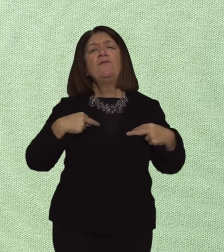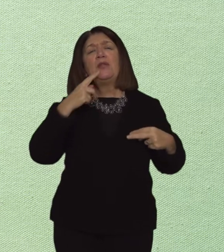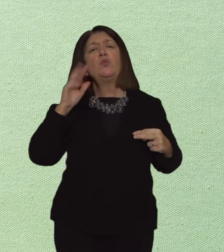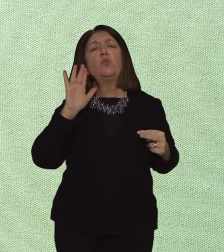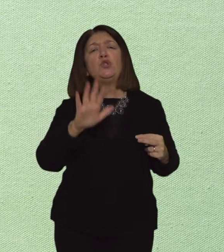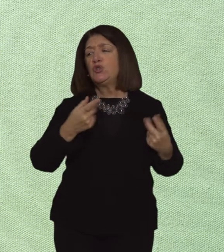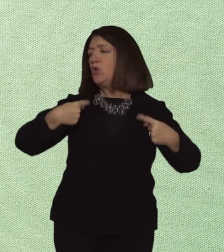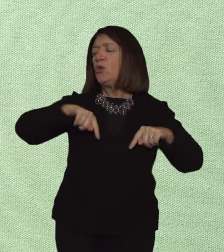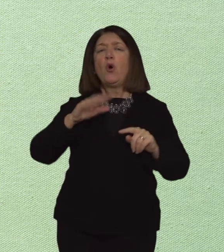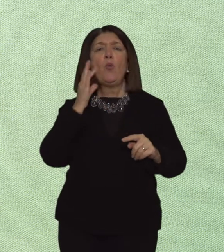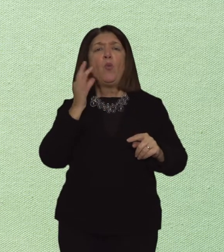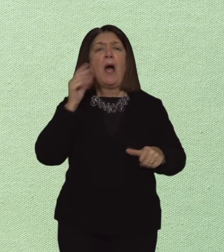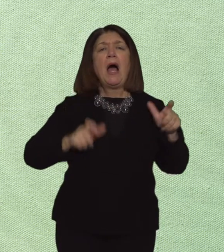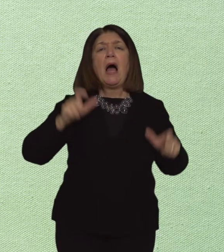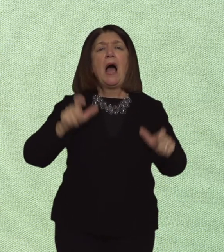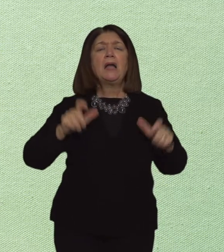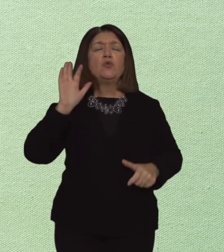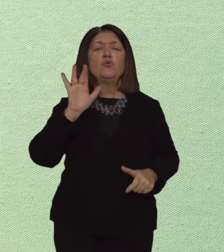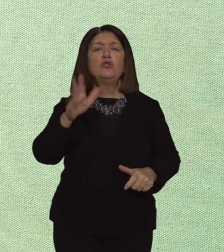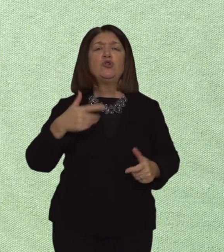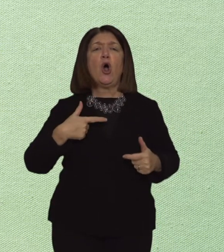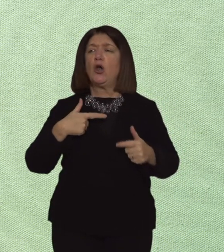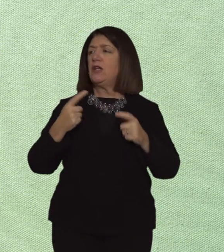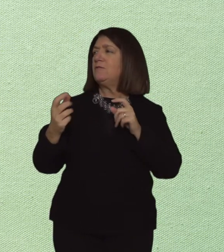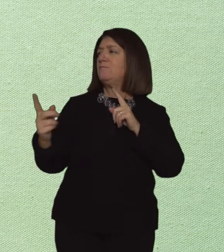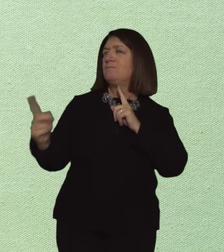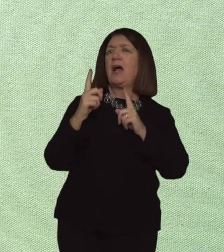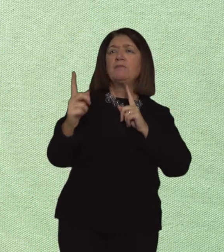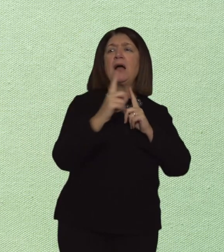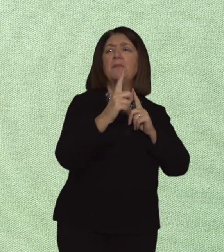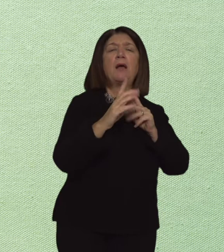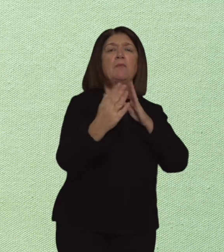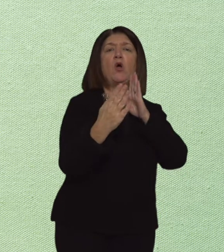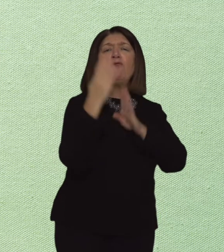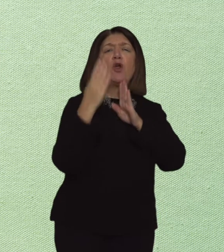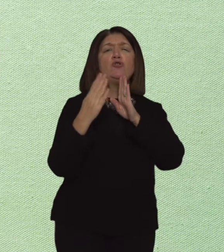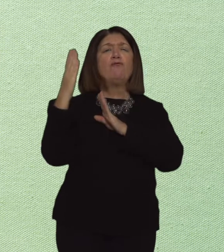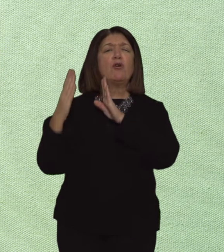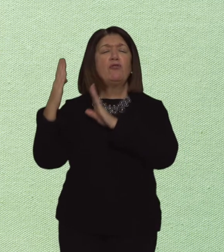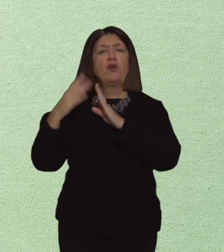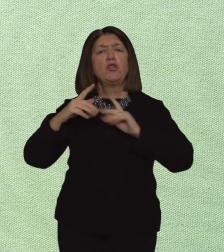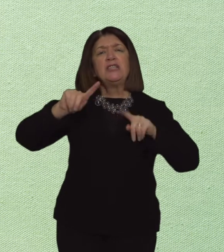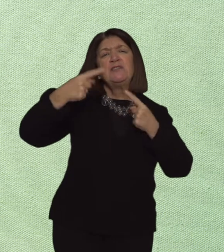che ogni giorno ci mettiamo un pò a confronto con quelle che sono le sfide che la contemporaneità ci